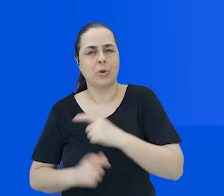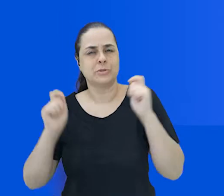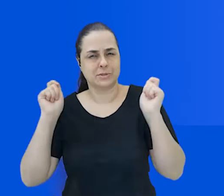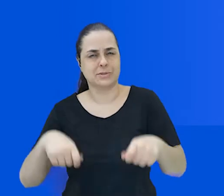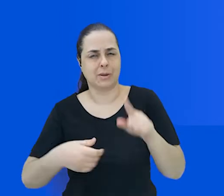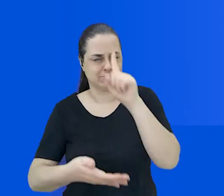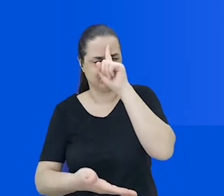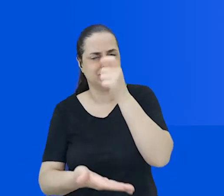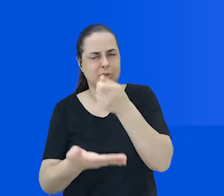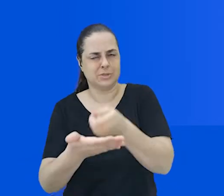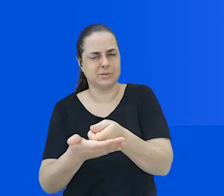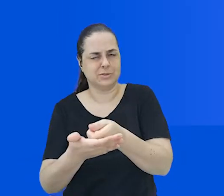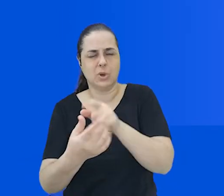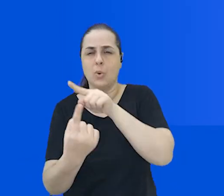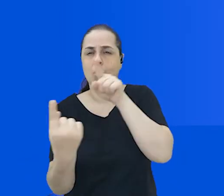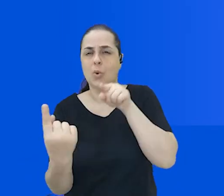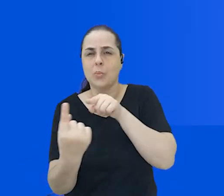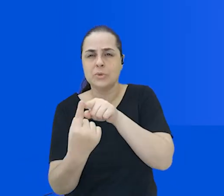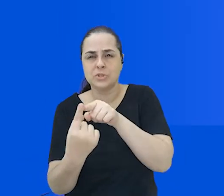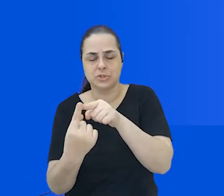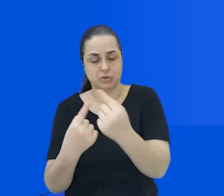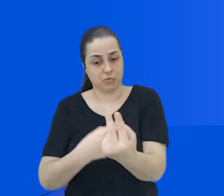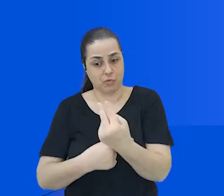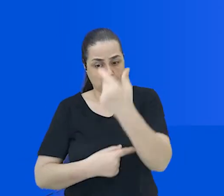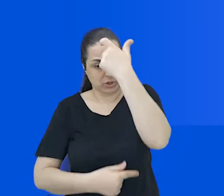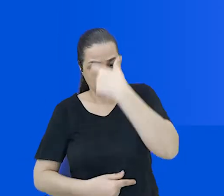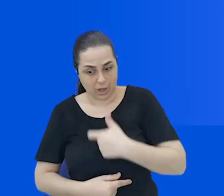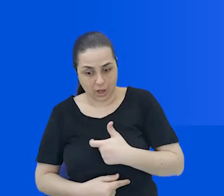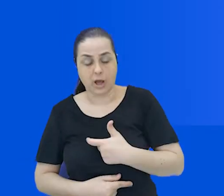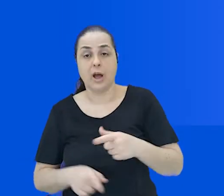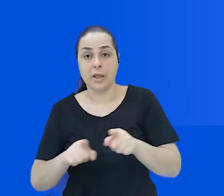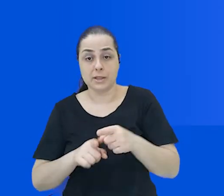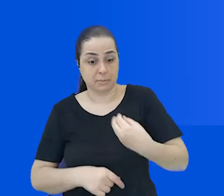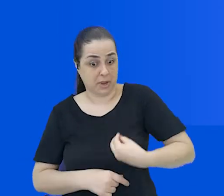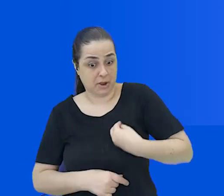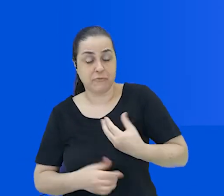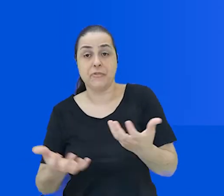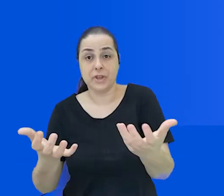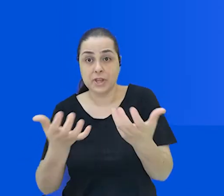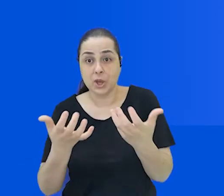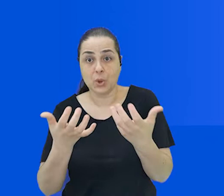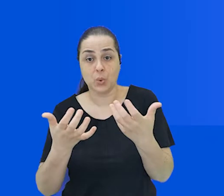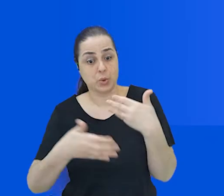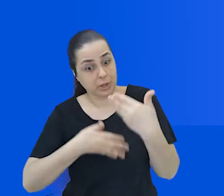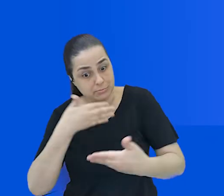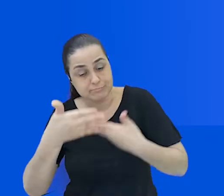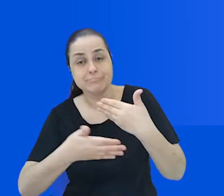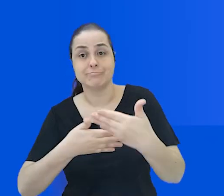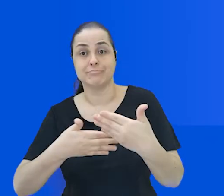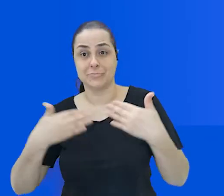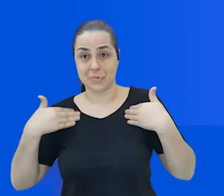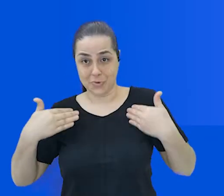mais direcionadas a cuidar de quem a gente é e da vida que a gente quer ter e inclusive desse organismo aqui, que a gente,